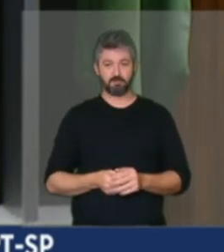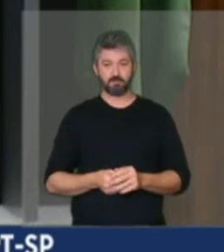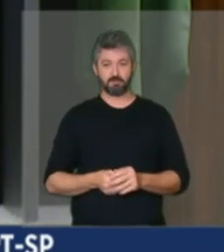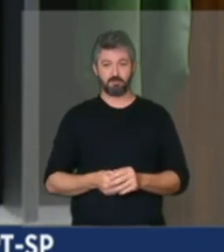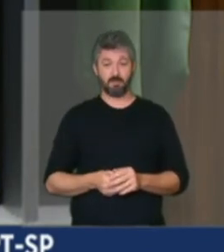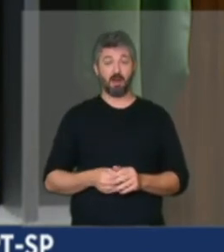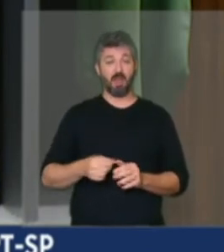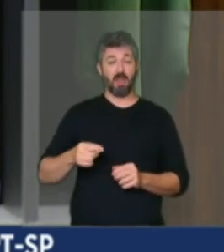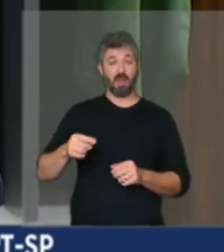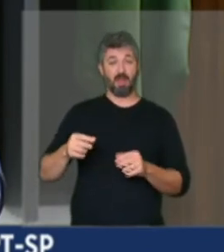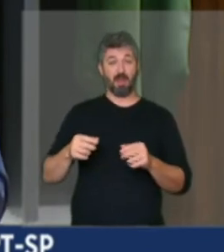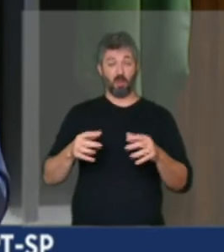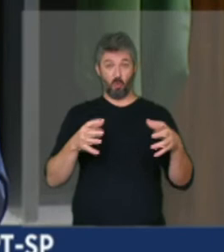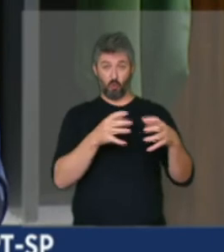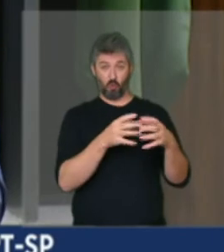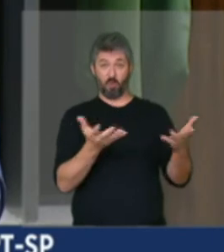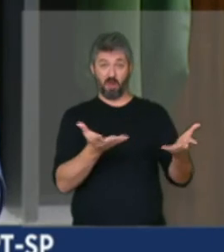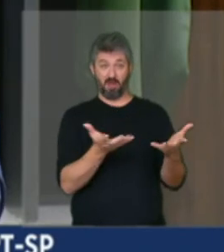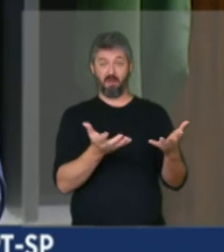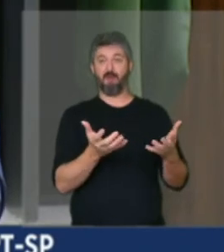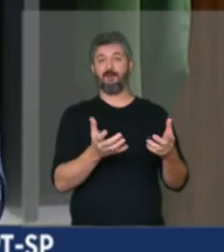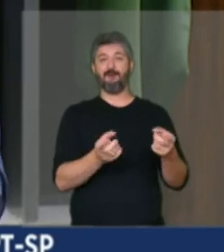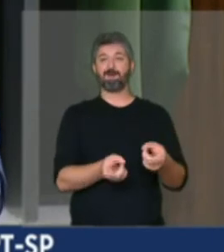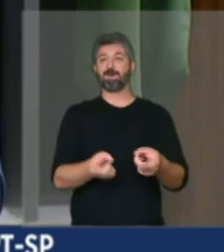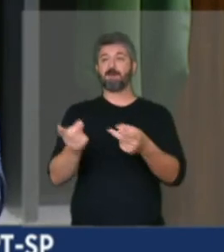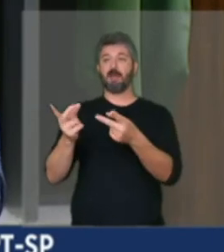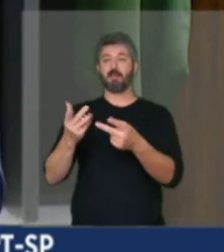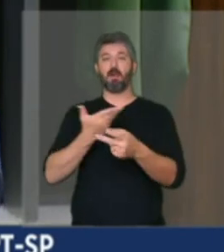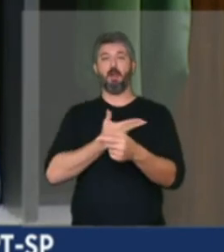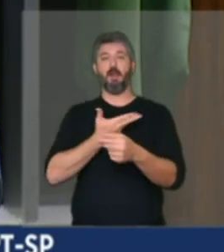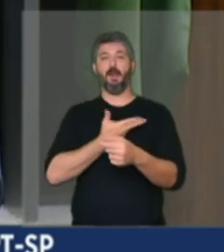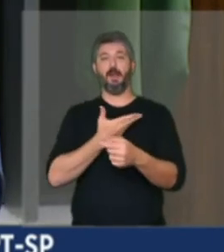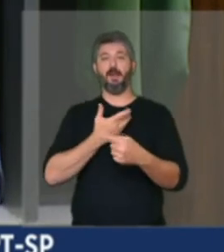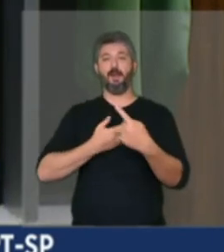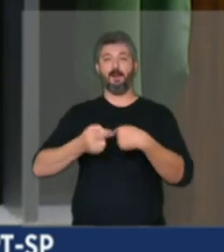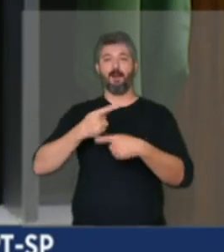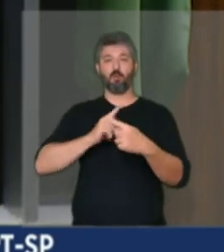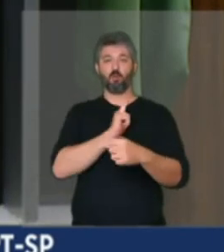E ELES AGORA QUEREM VENDER PARA OS PARCEIROS, PARA OS AMIGOS DO GOVERNO FEDERAL